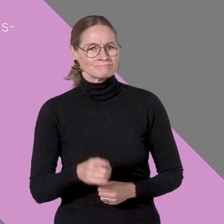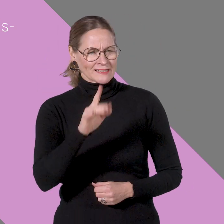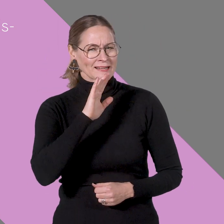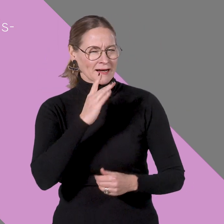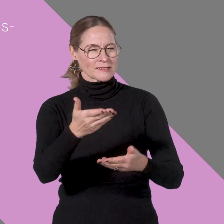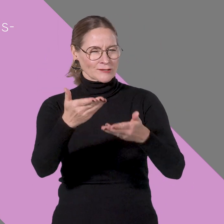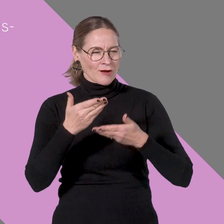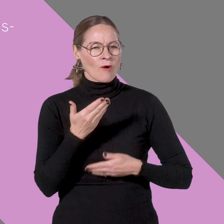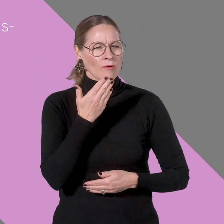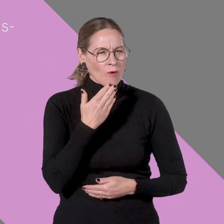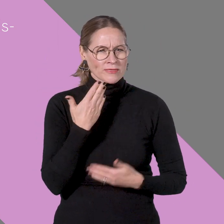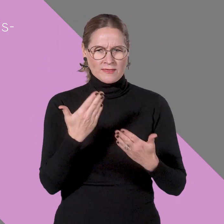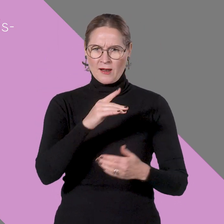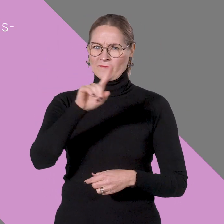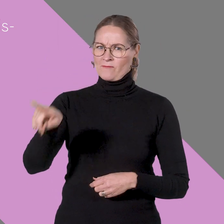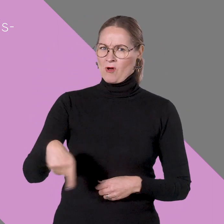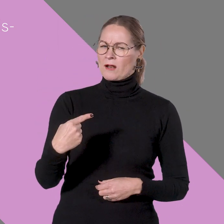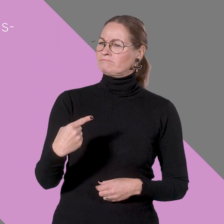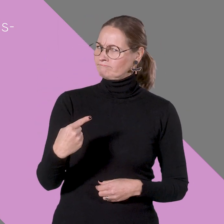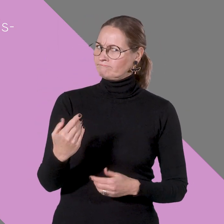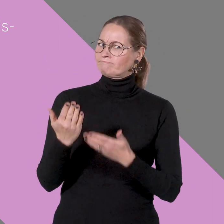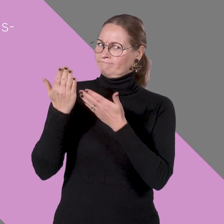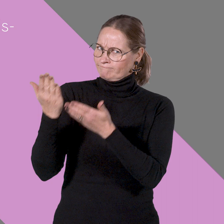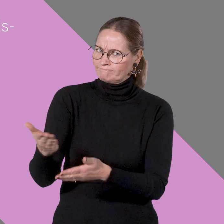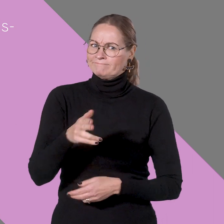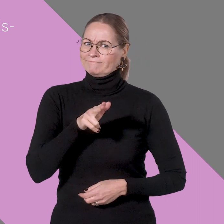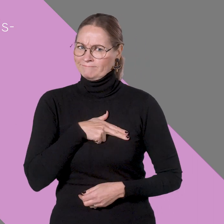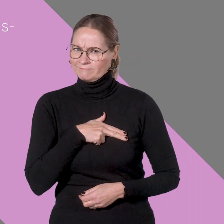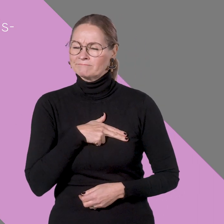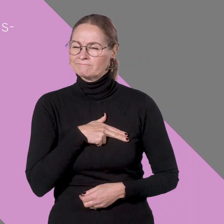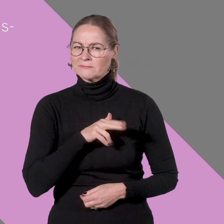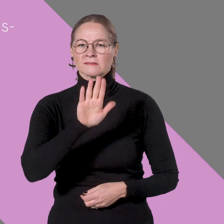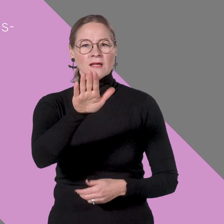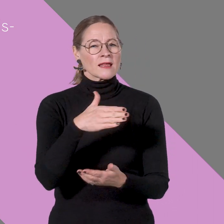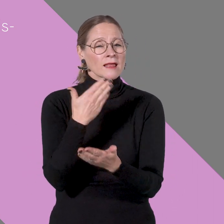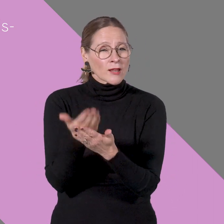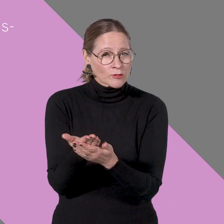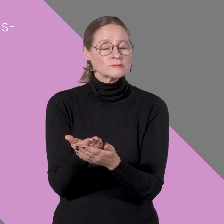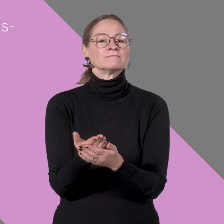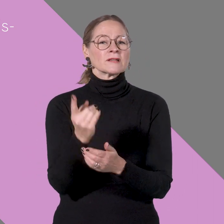Kerro siis meille, kuka tänä vuonna ansaitsisi palkinnon -